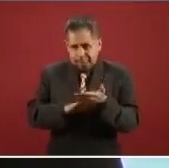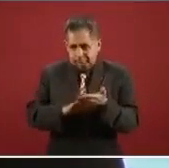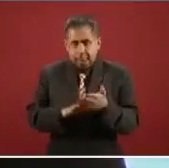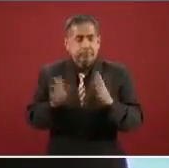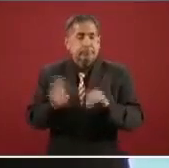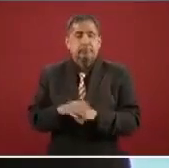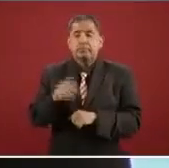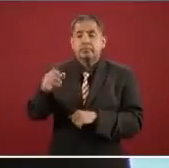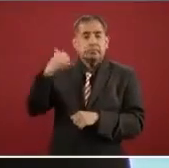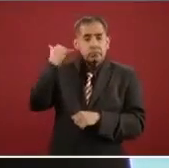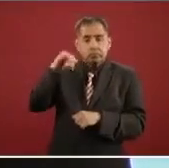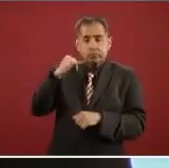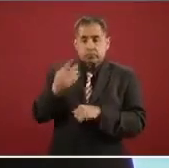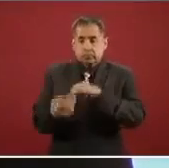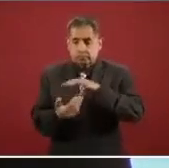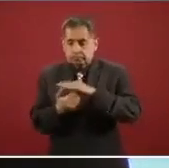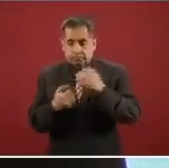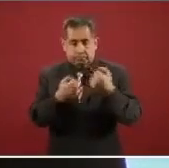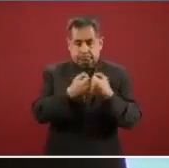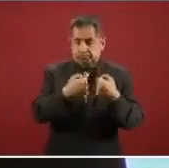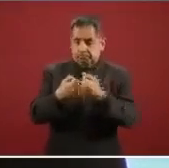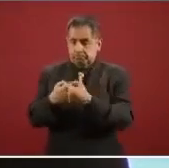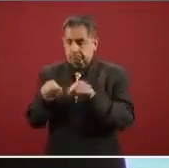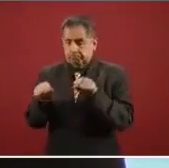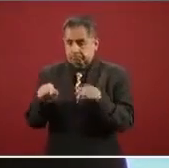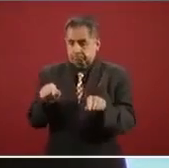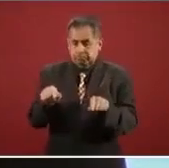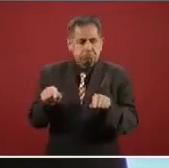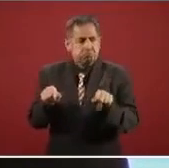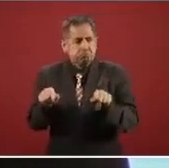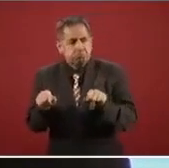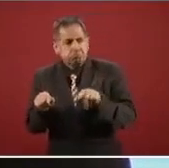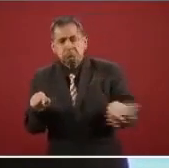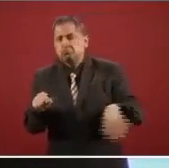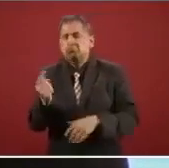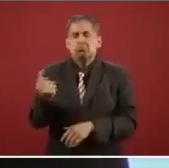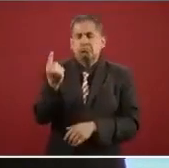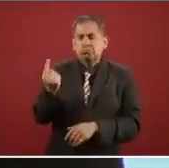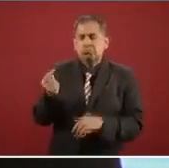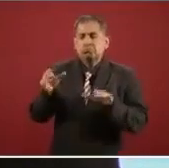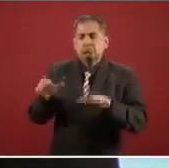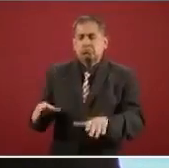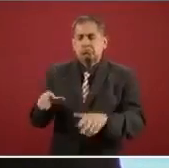por la afluencia se determinó que solamente se requería una, que fue en el caso de Chichimilpa,